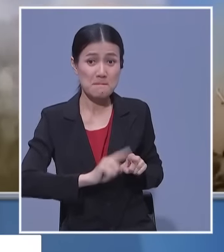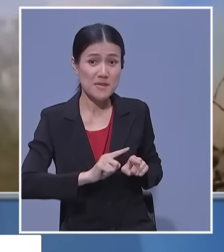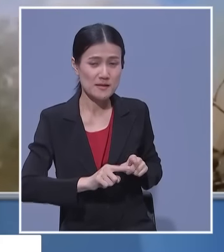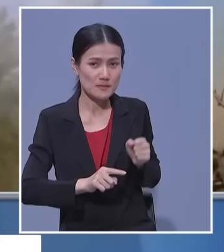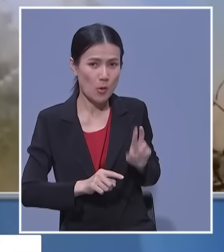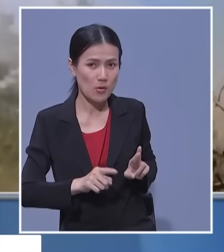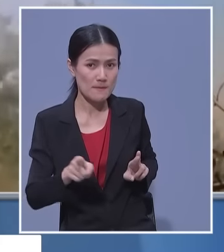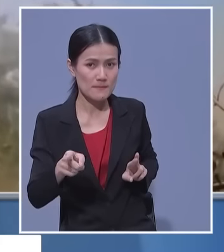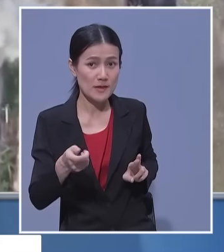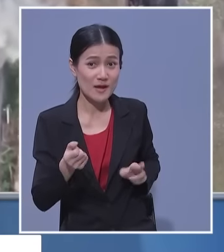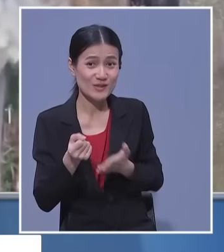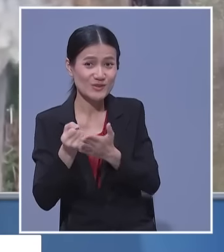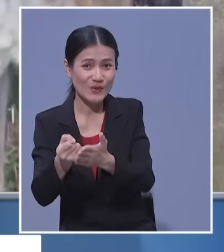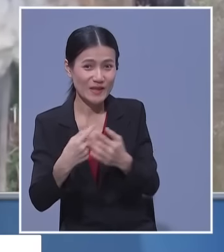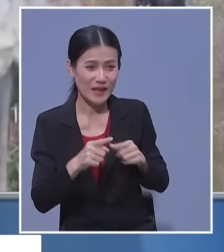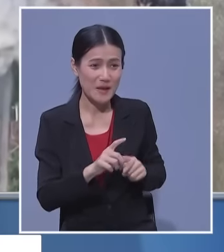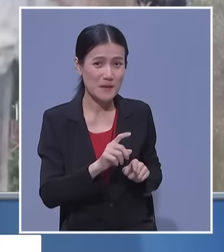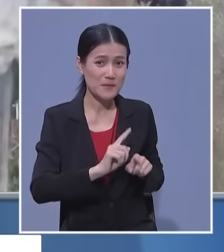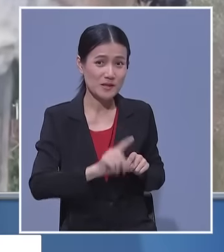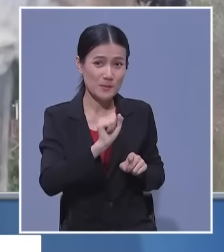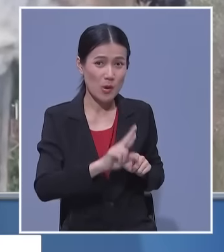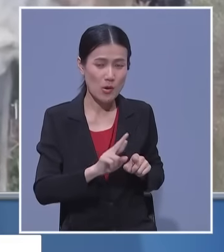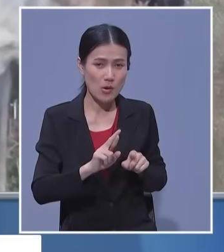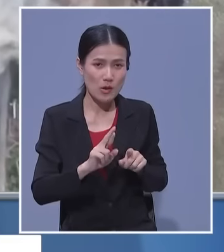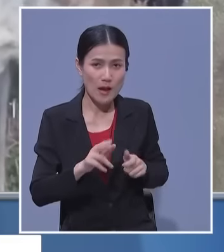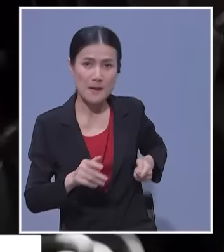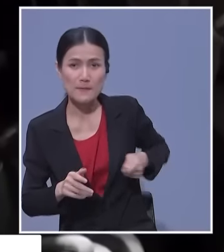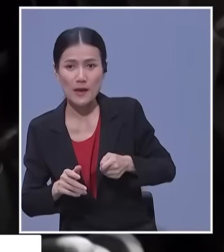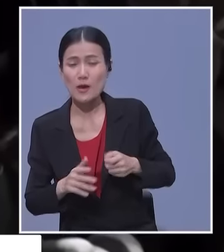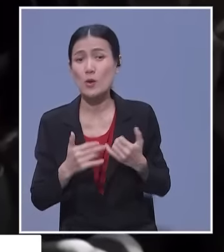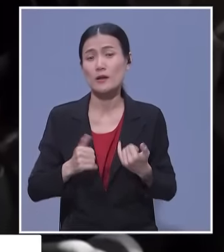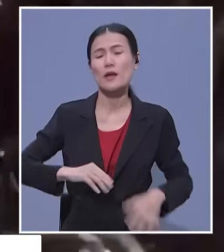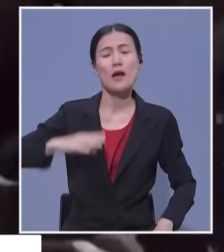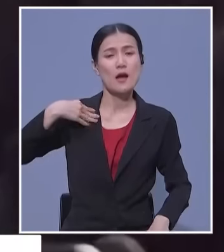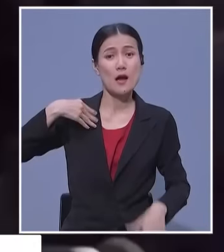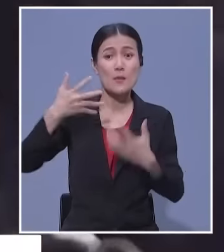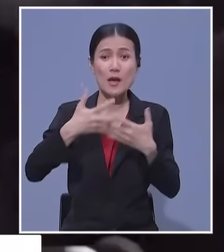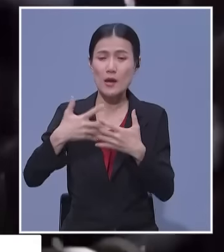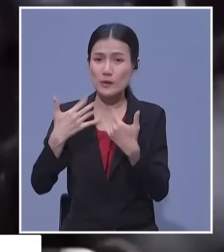สำหรับสหรัฐได้ส่งมอบความช่วยเหลือทาง ทหารมูลค่ากว่า 55,000 ล้านดอลลาร์สหรัฐ